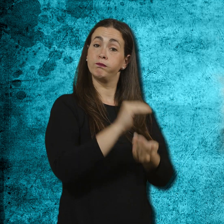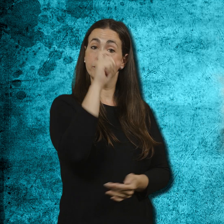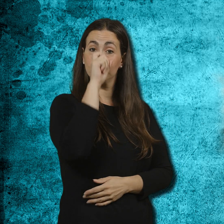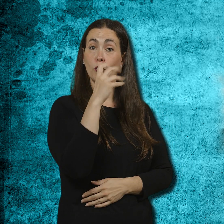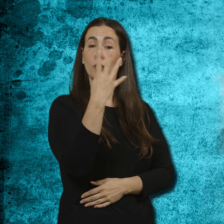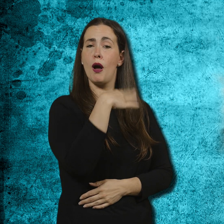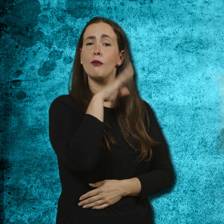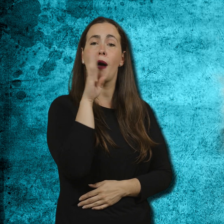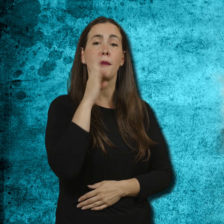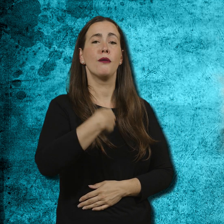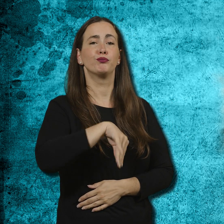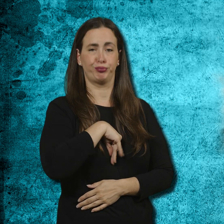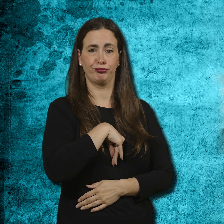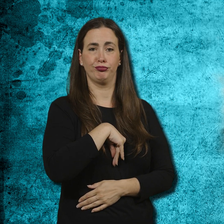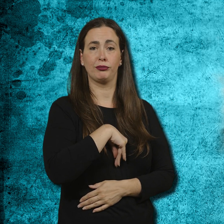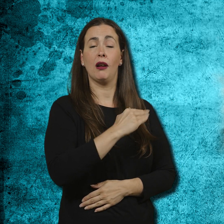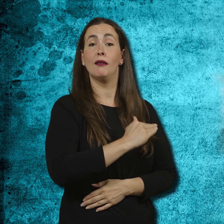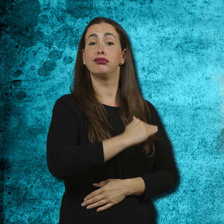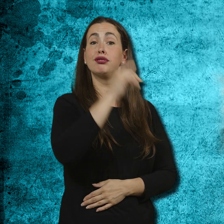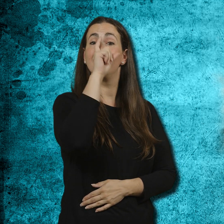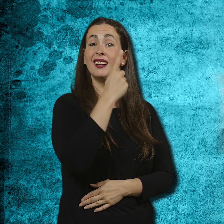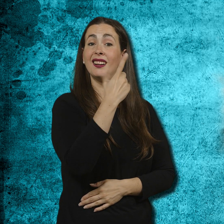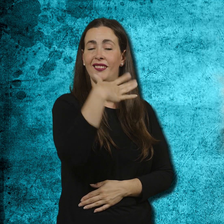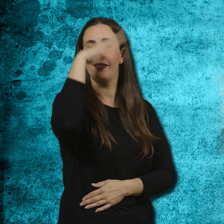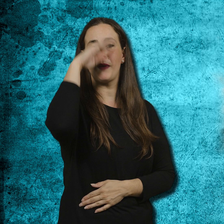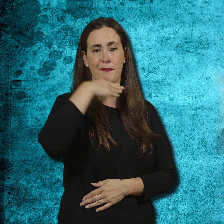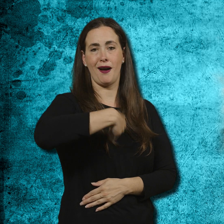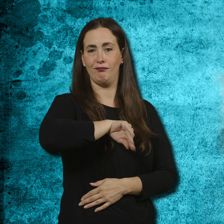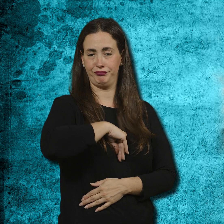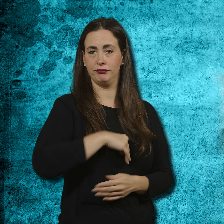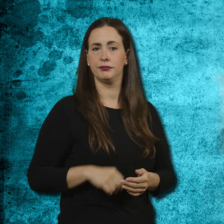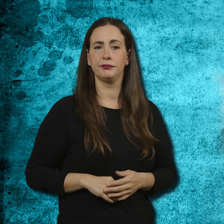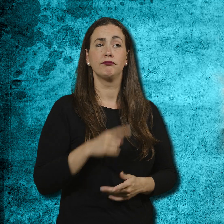Quan només tenia 4 anys va perdre a la seva mare i als 15 anys, al seu pare.